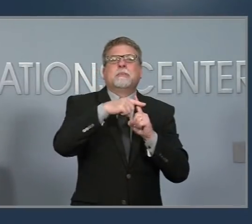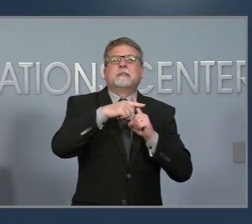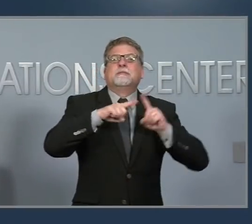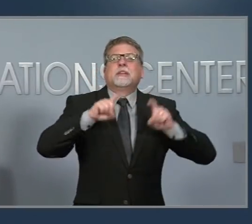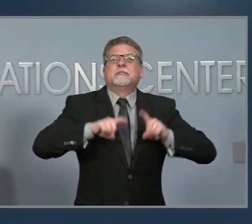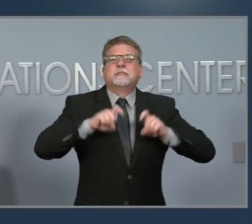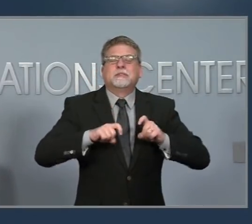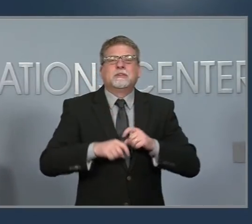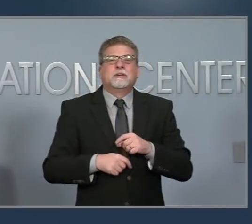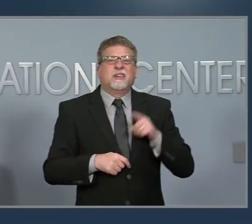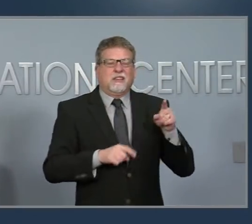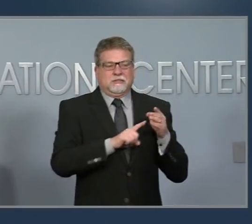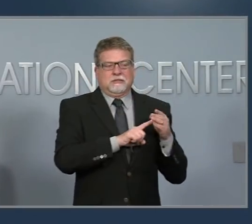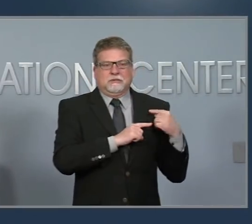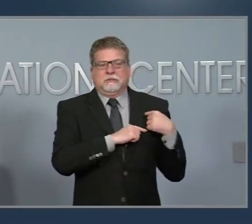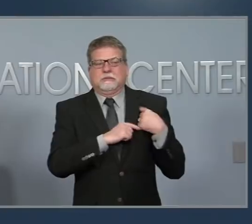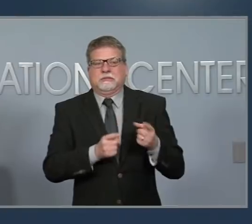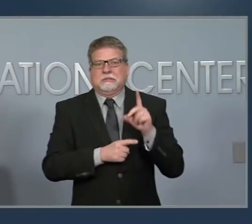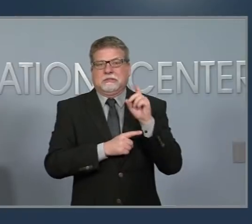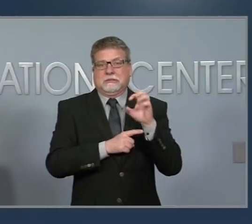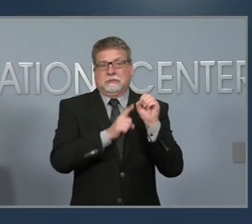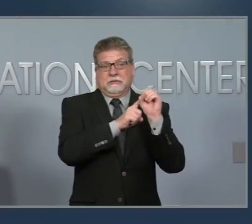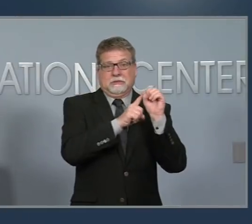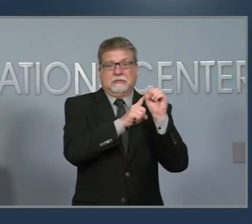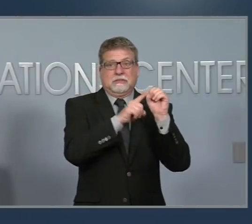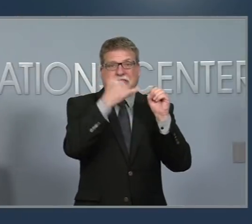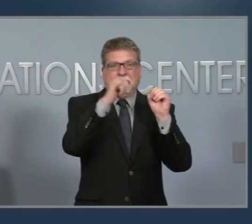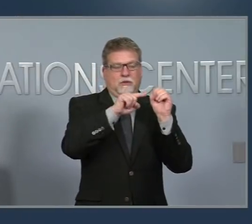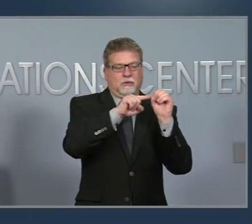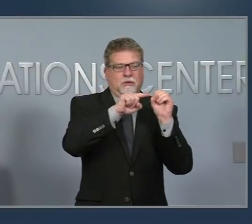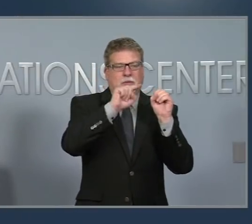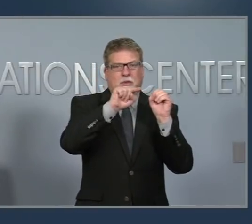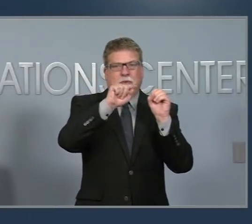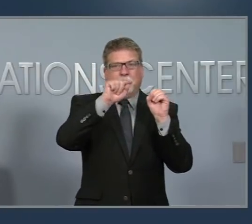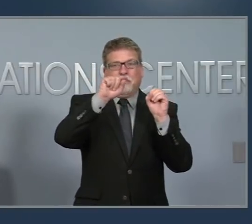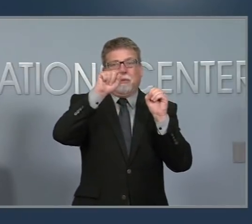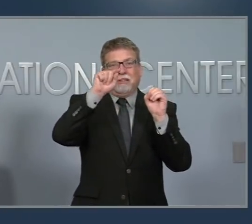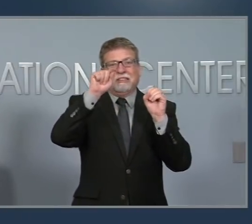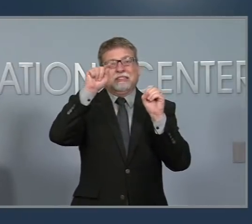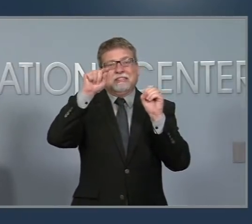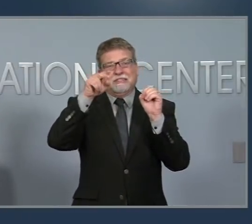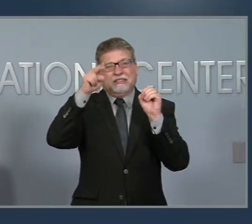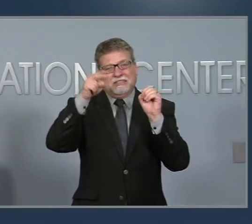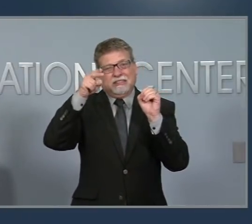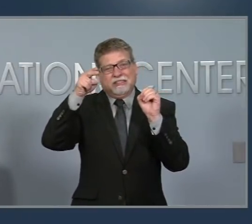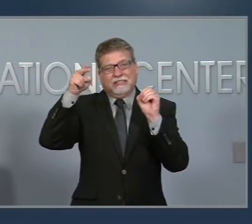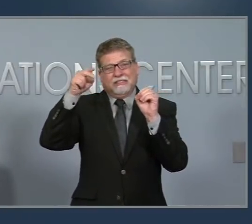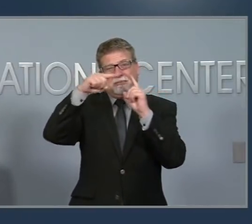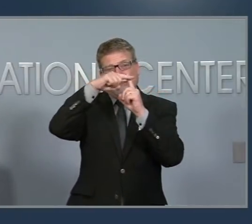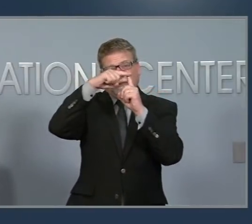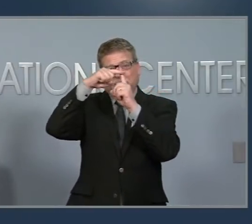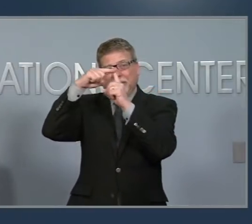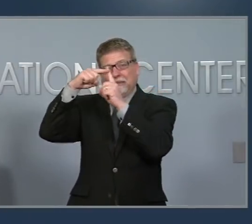considerablemente el último